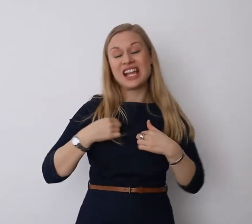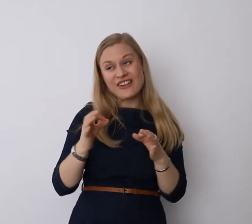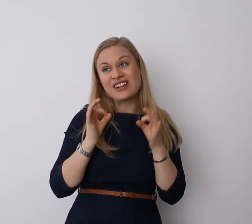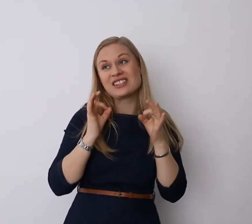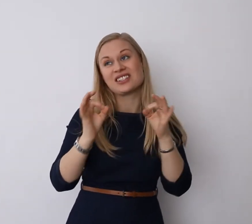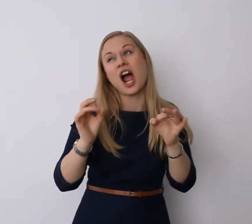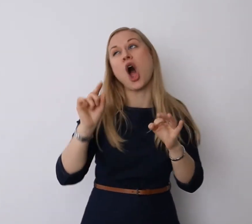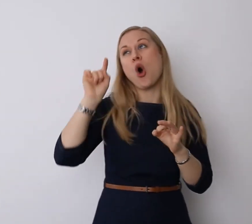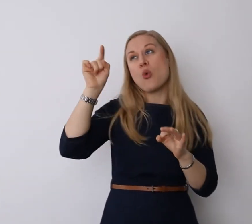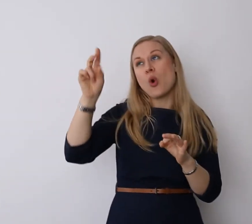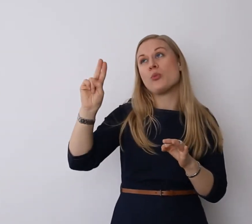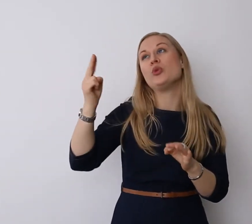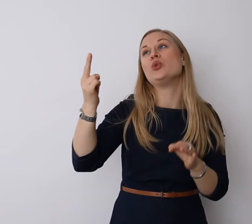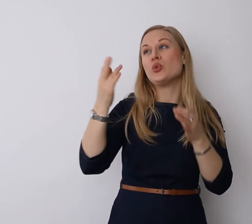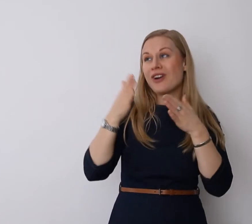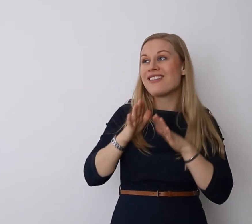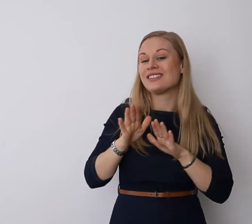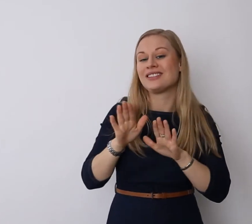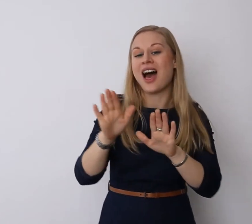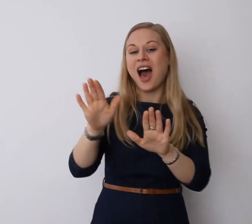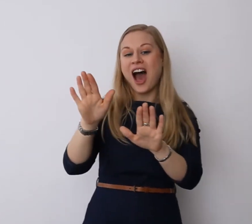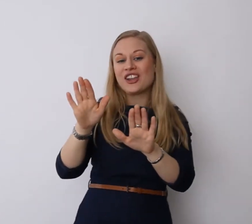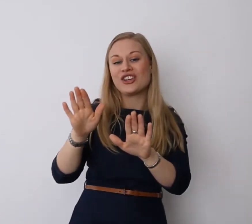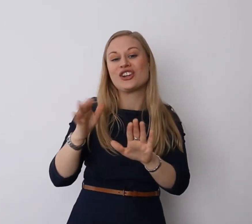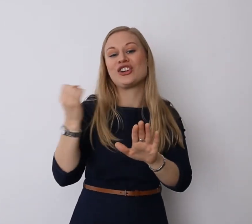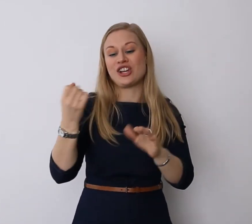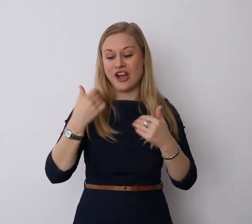Ik vertrouw op uw genade,